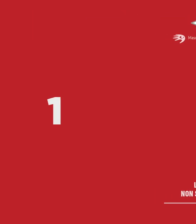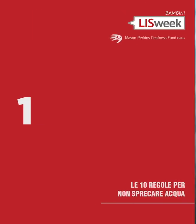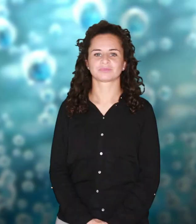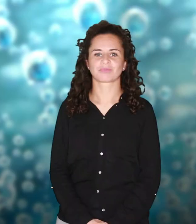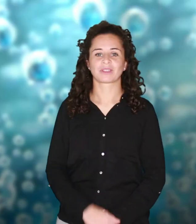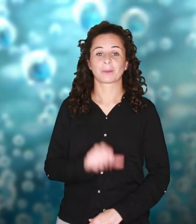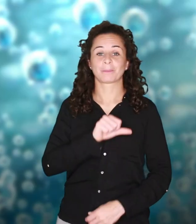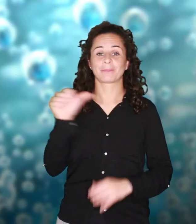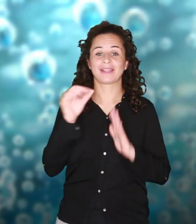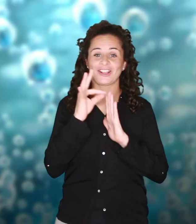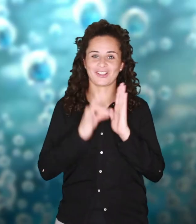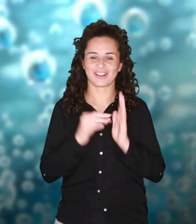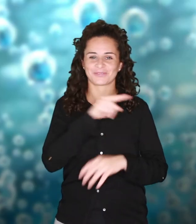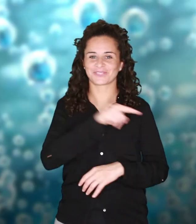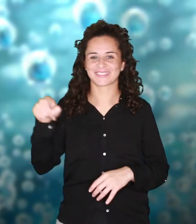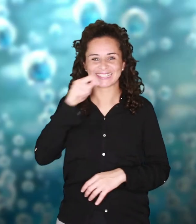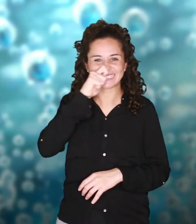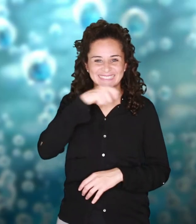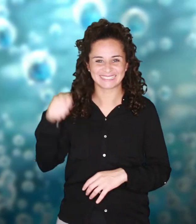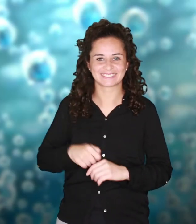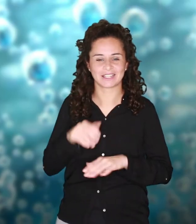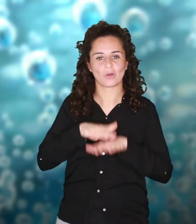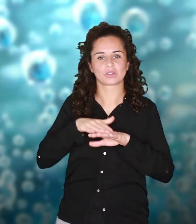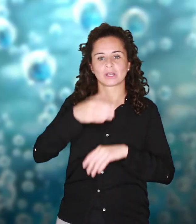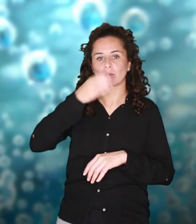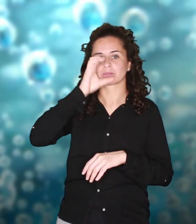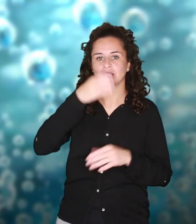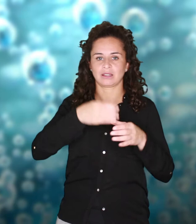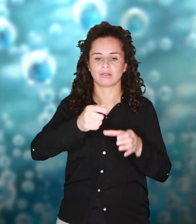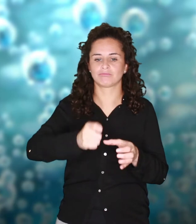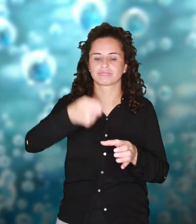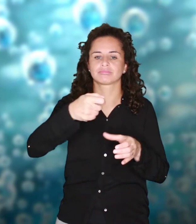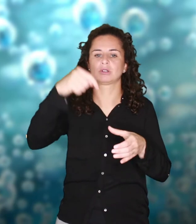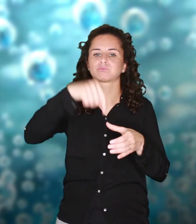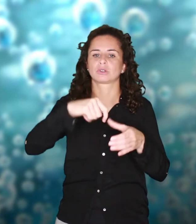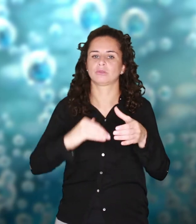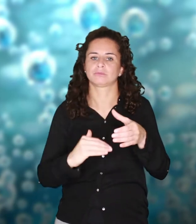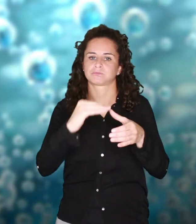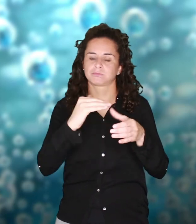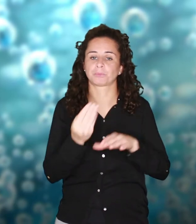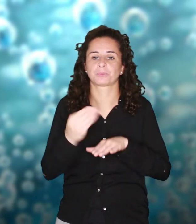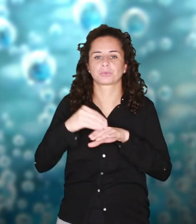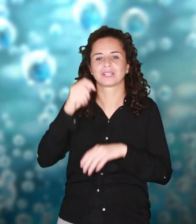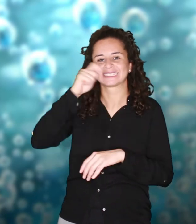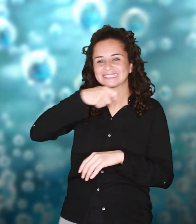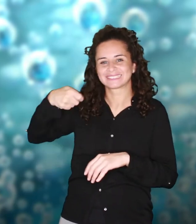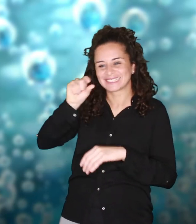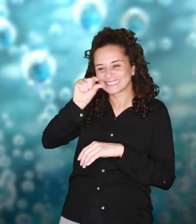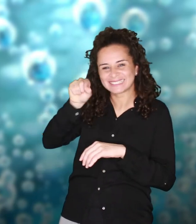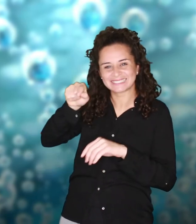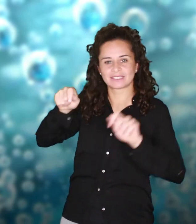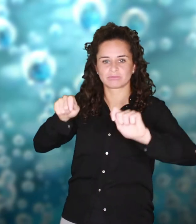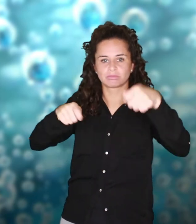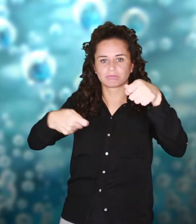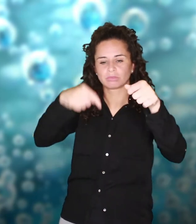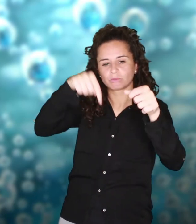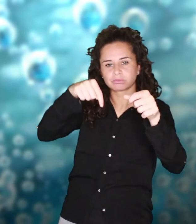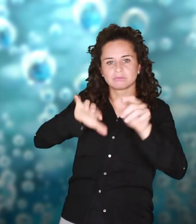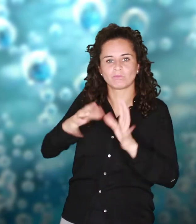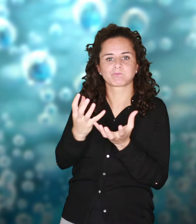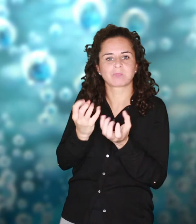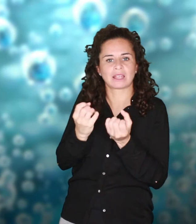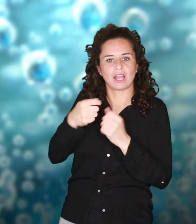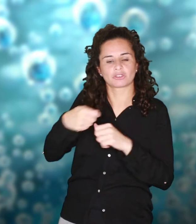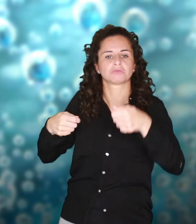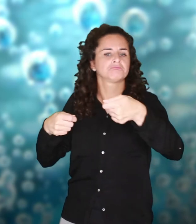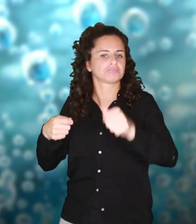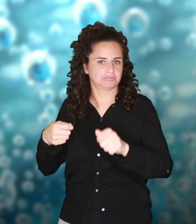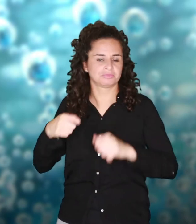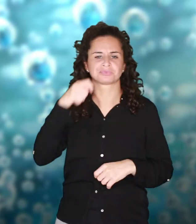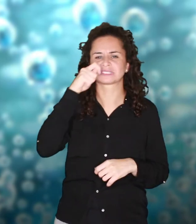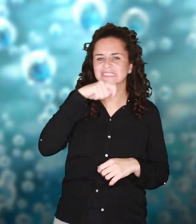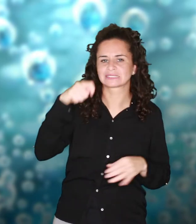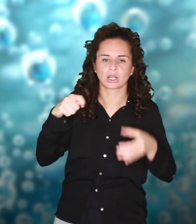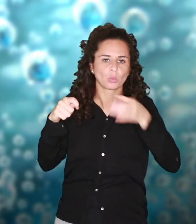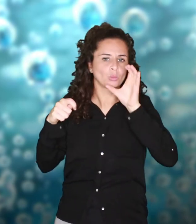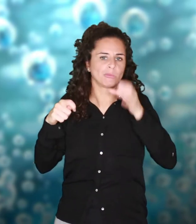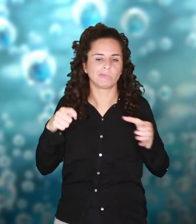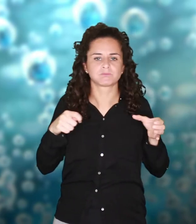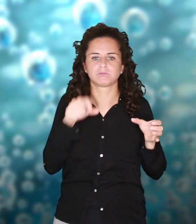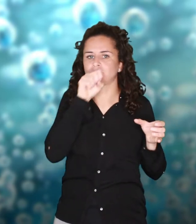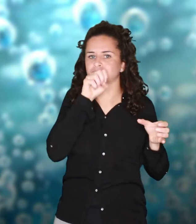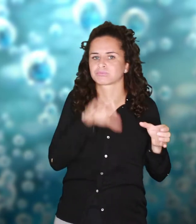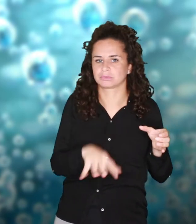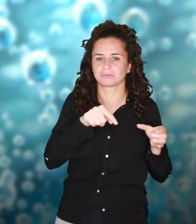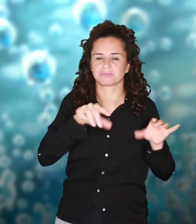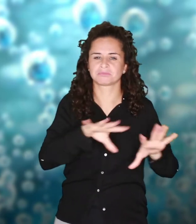Prima regola: lava i denti utilizzando un bicchiere già pieno d'acqua e apri il rubinetto solo per bagnare lo spazzolino.